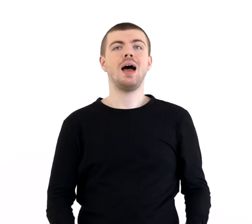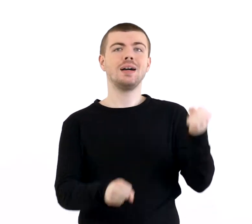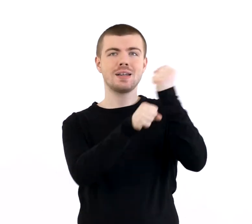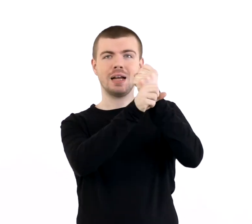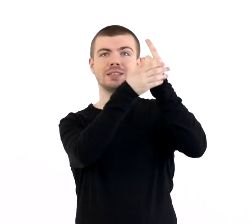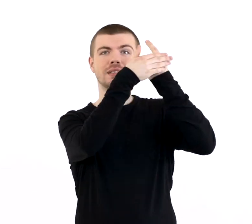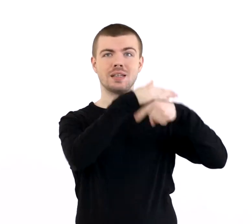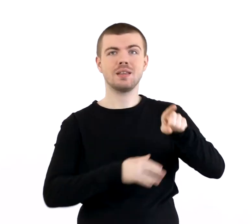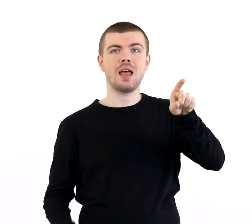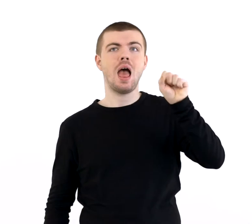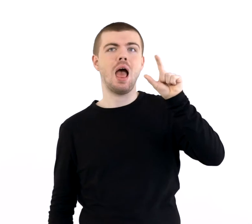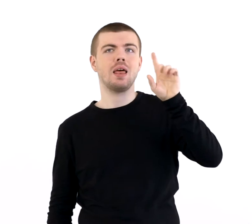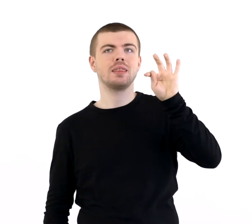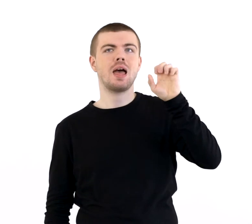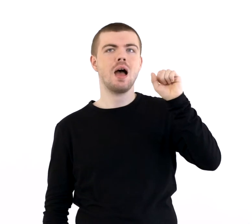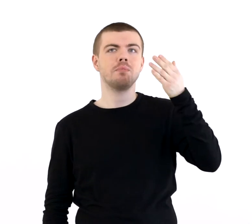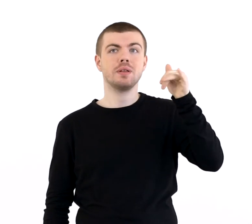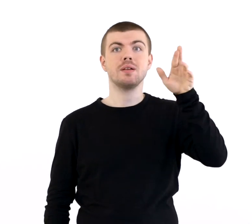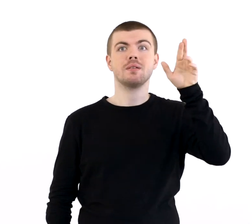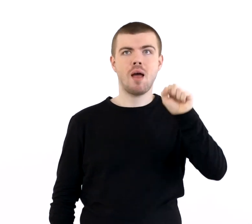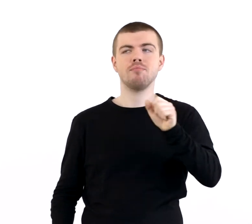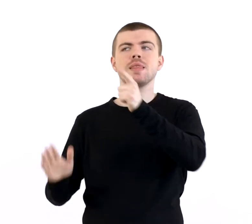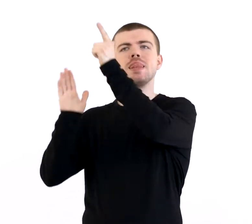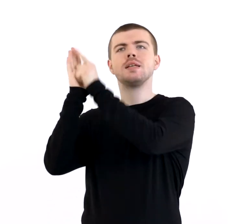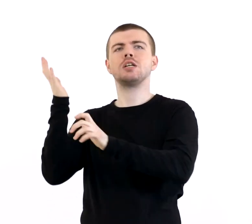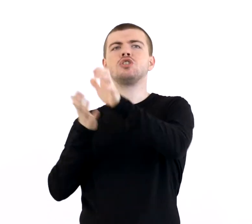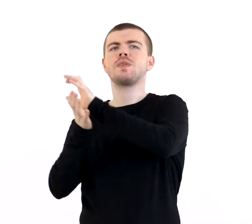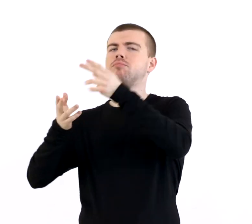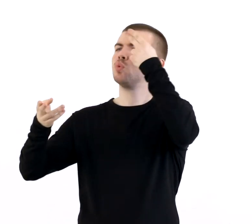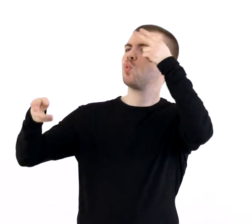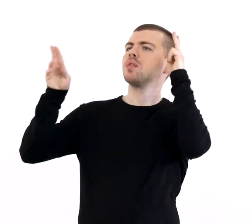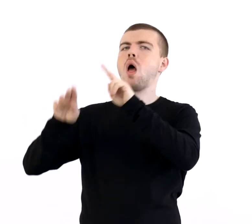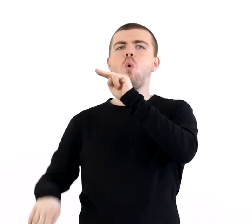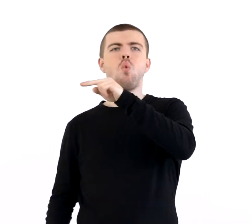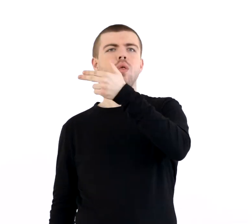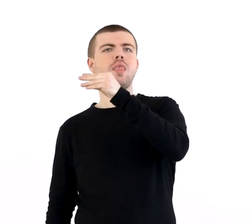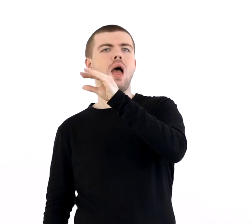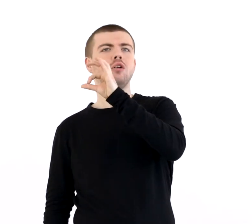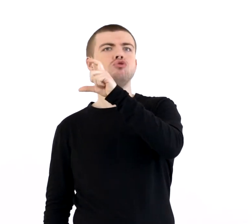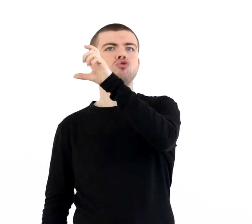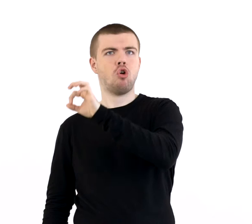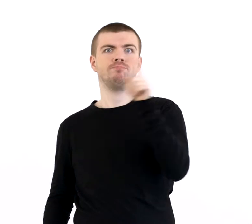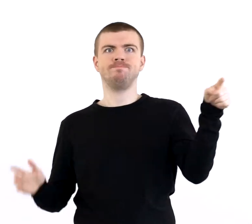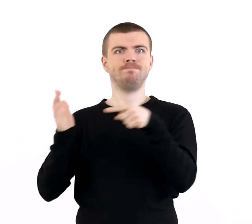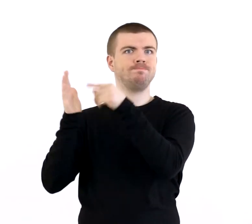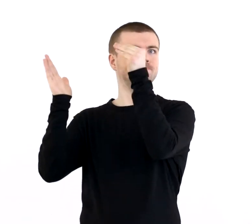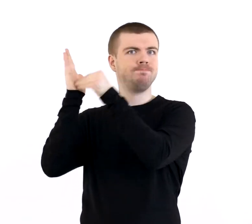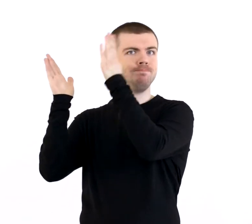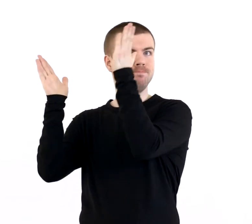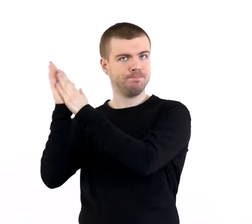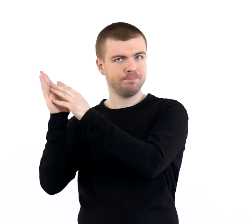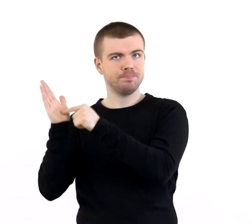które są wpisane na listę światowego dziedzictwa UNESCO.